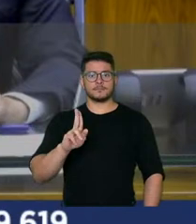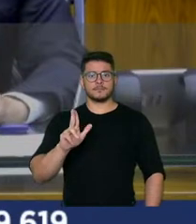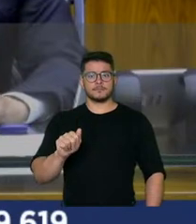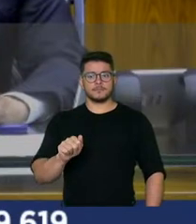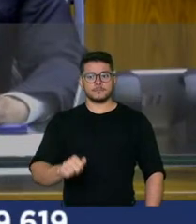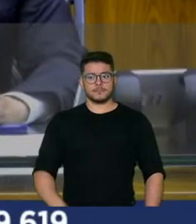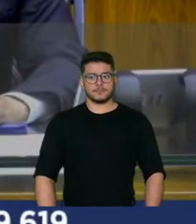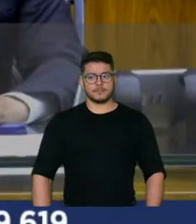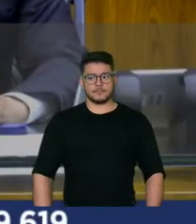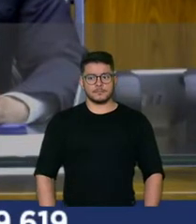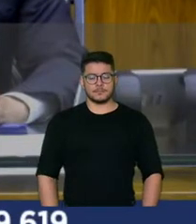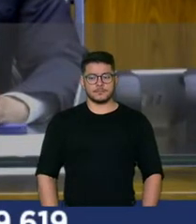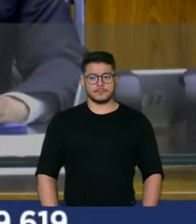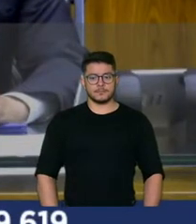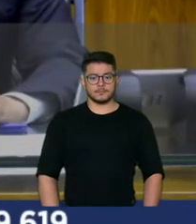SUA SUPERAÇÃO. -- [PRESIDENTE]: DEPUTADA